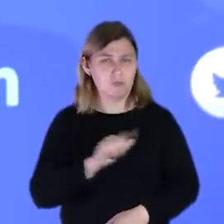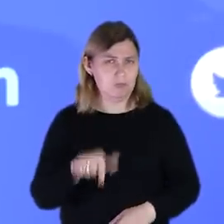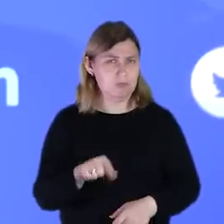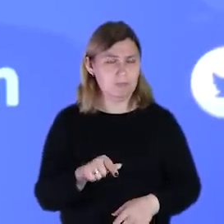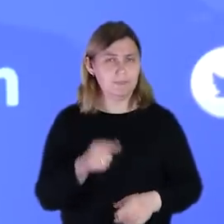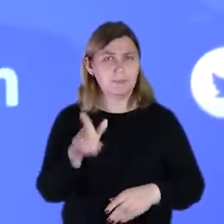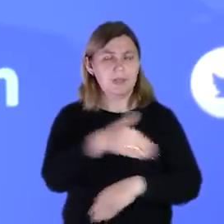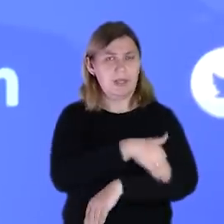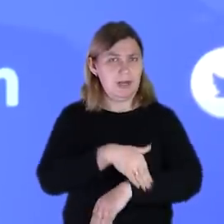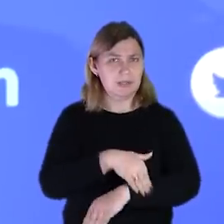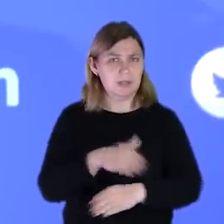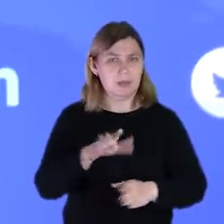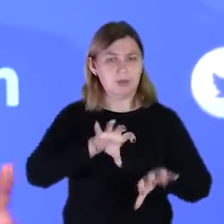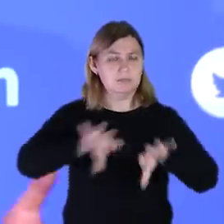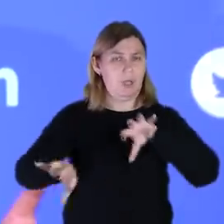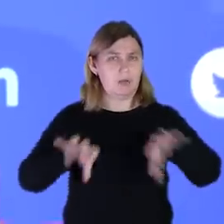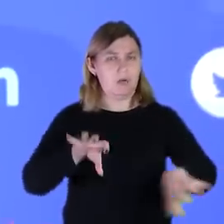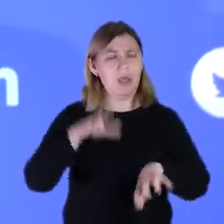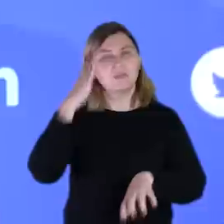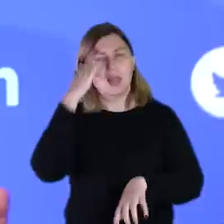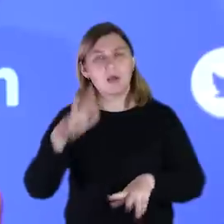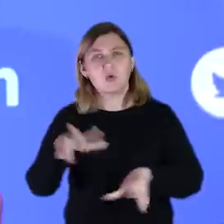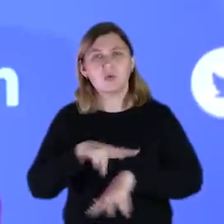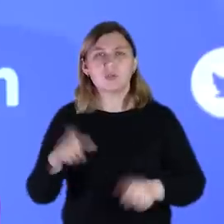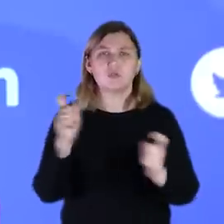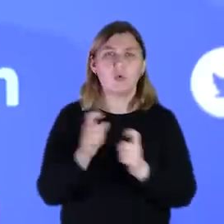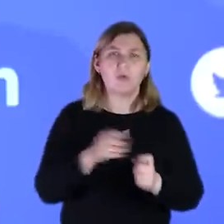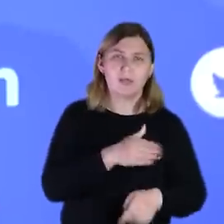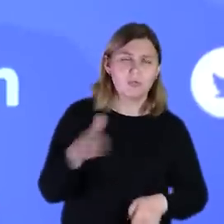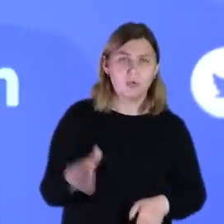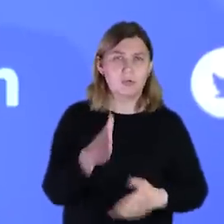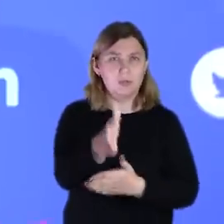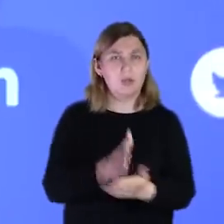często linia graniczna rozdzielała znajomych, rodziny, sąsiadów. I kontrwywiad